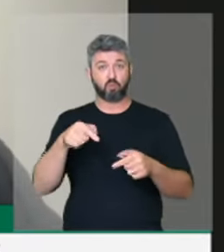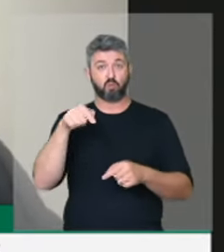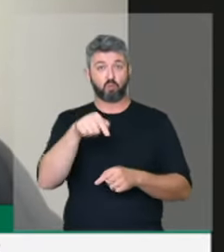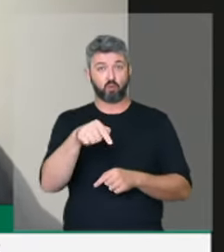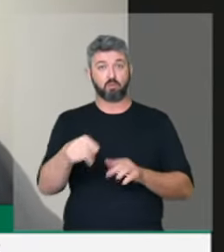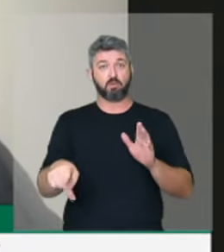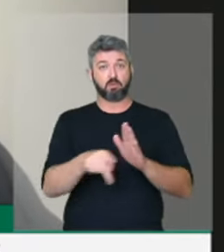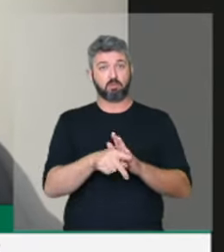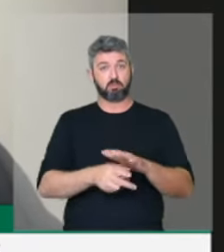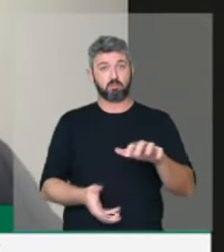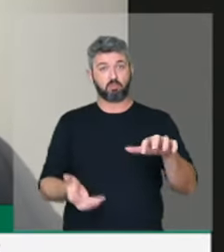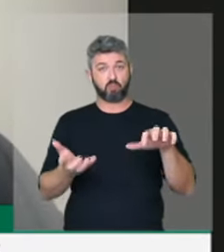NACIONAL, NA SUA PESSOA, NA PESSOA DO PRESIDENTE DO SENADO